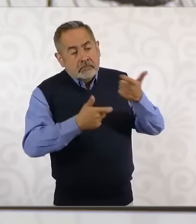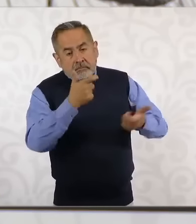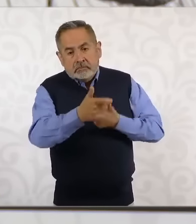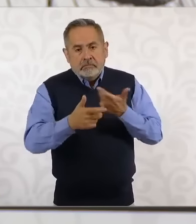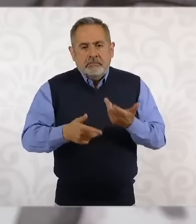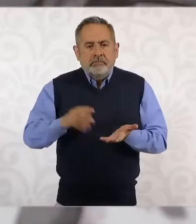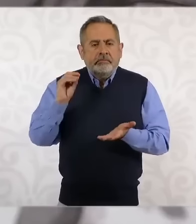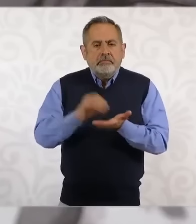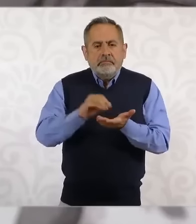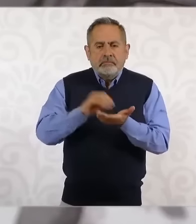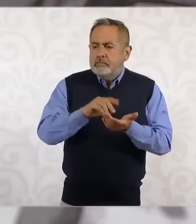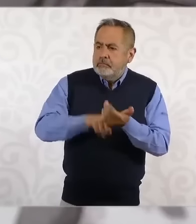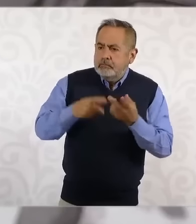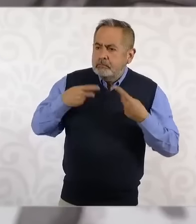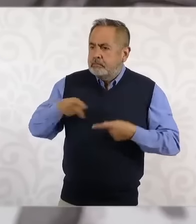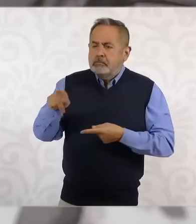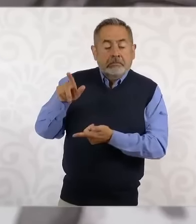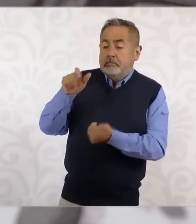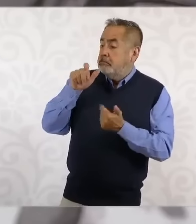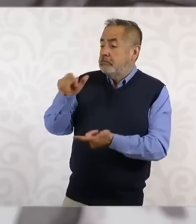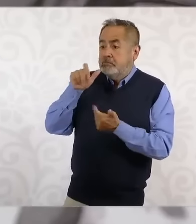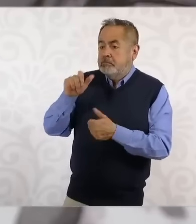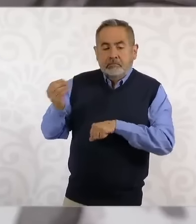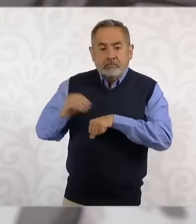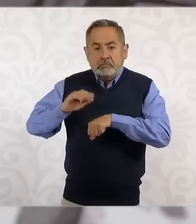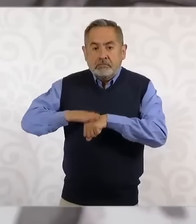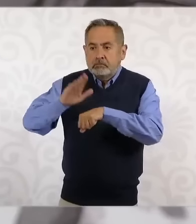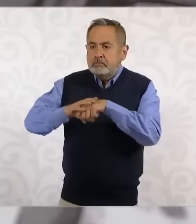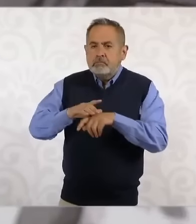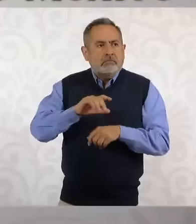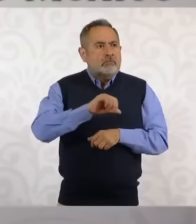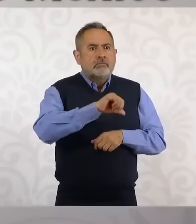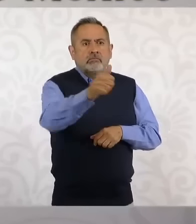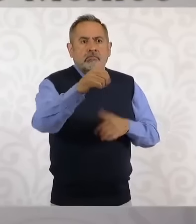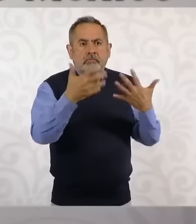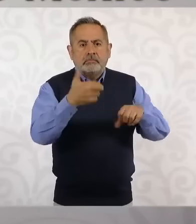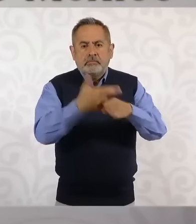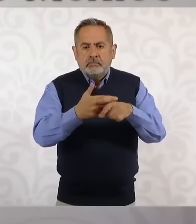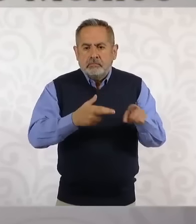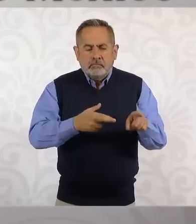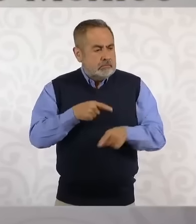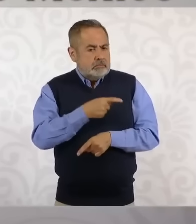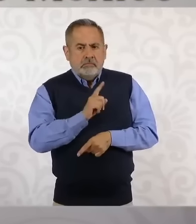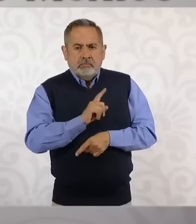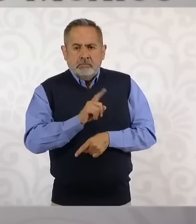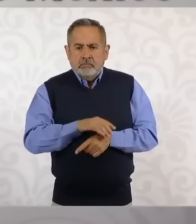de seguirle cobrando a la gente que debía por empresas externas con esta forma horrible de